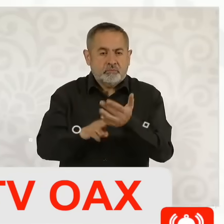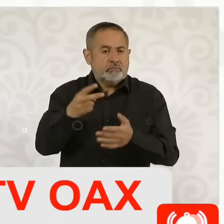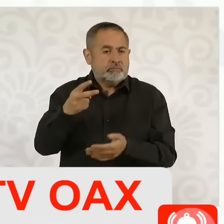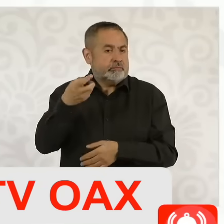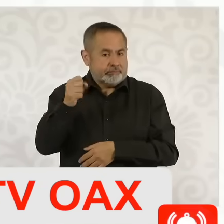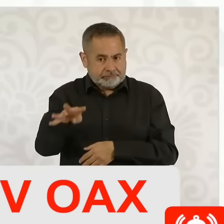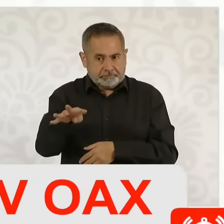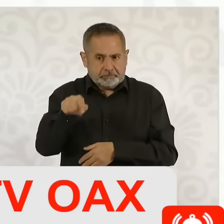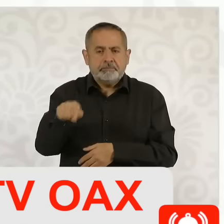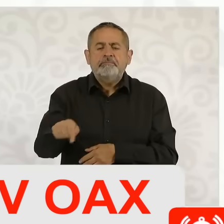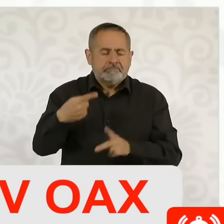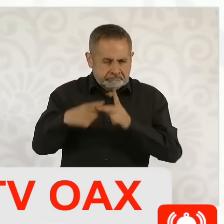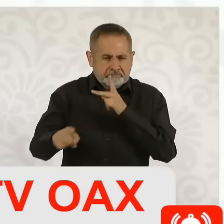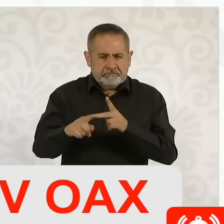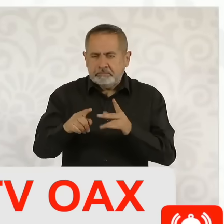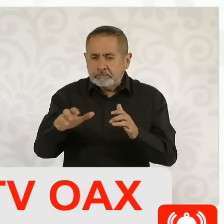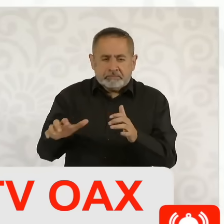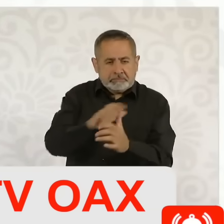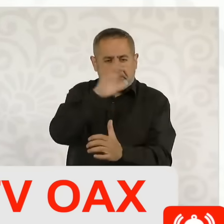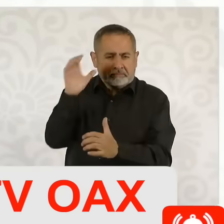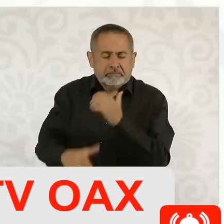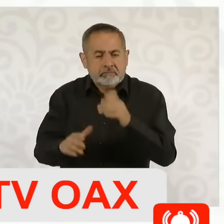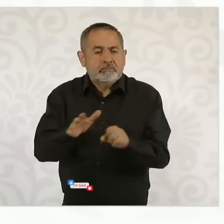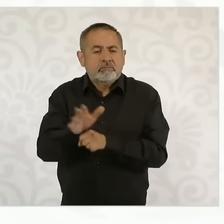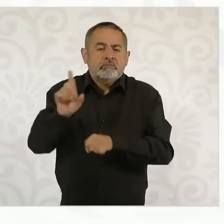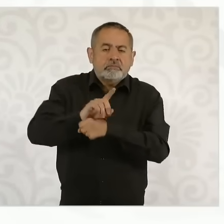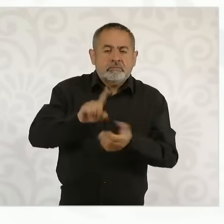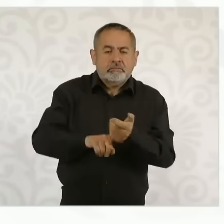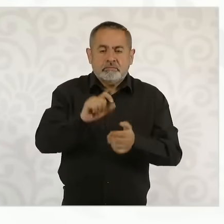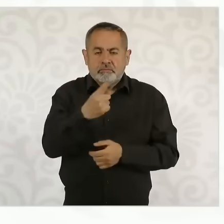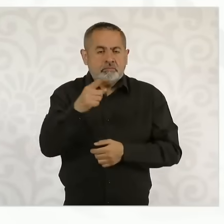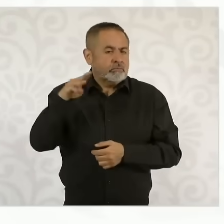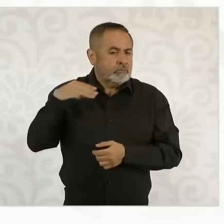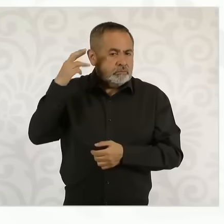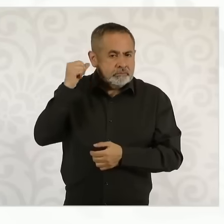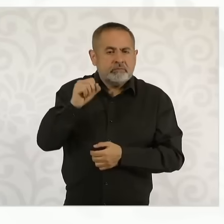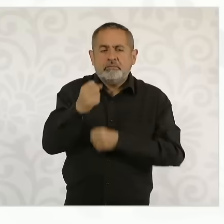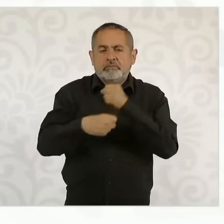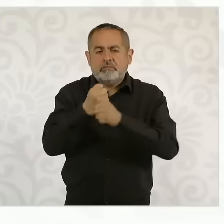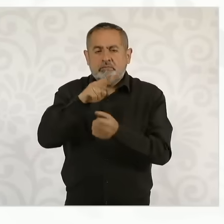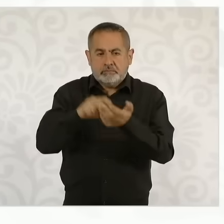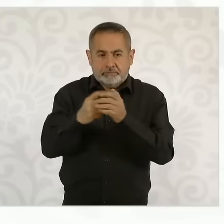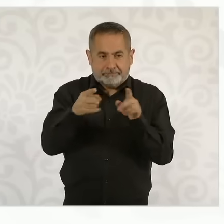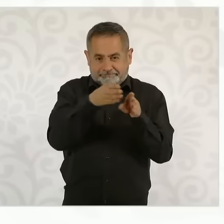y termina con el inicio de operaciones el 21 de marzo de 2022, es decir, bajo la atinada dirección